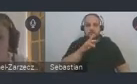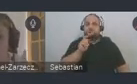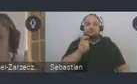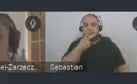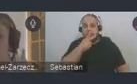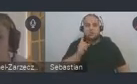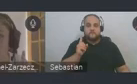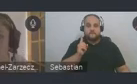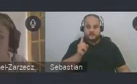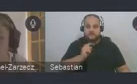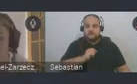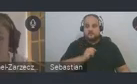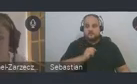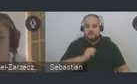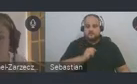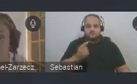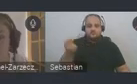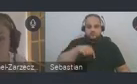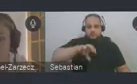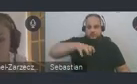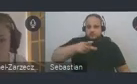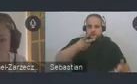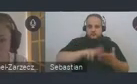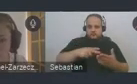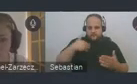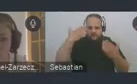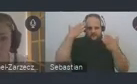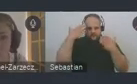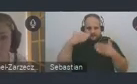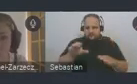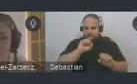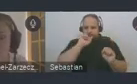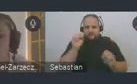Przychodzi nam grupa, która się nie zna, przychodzi na pierwsze spotkanie.